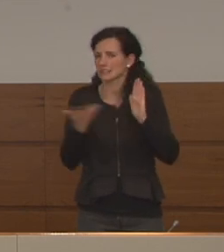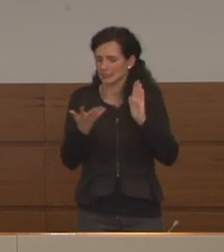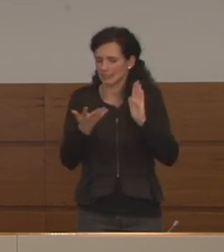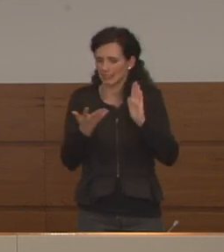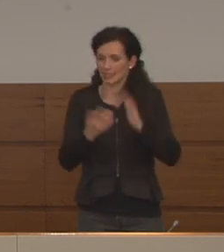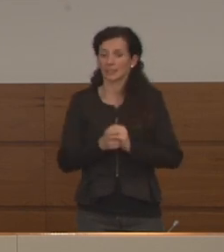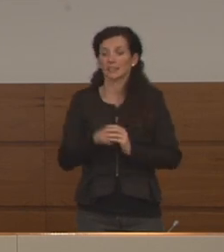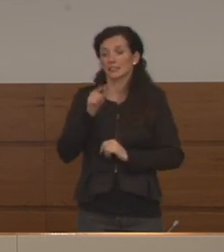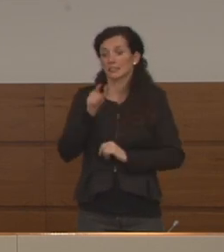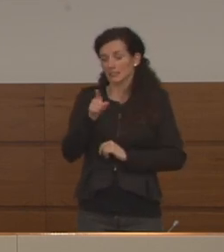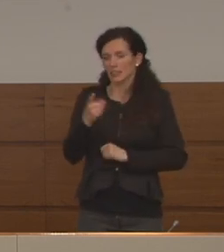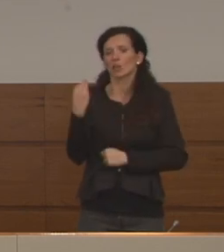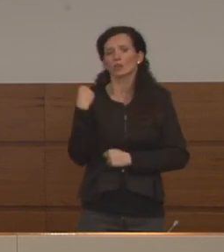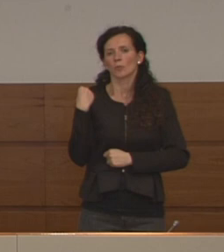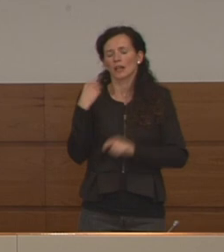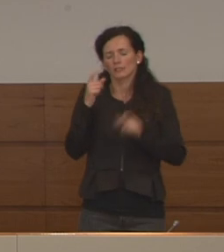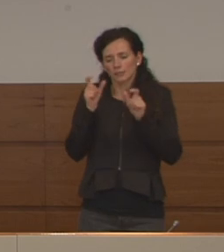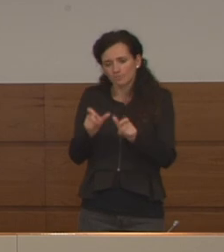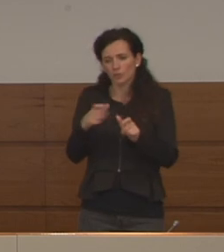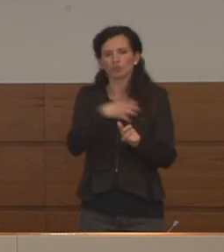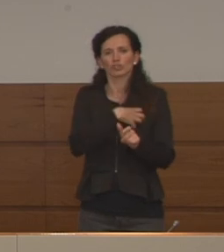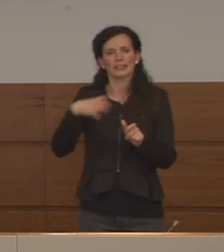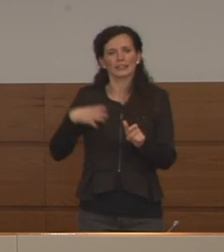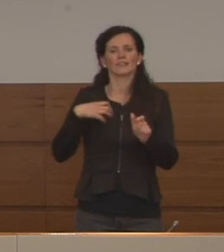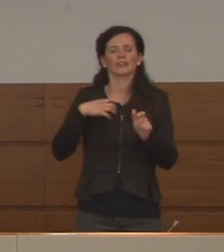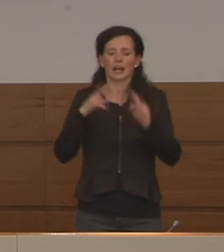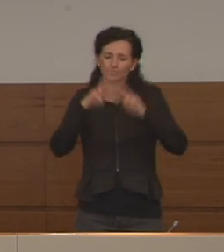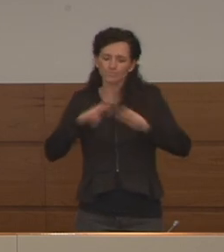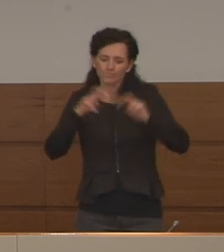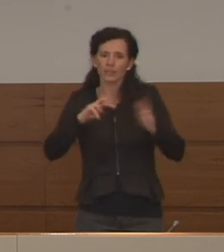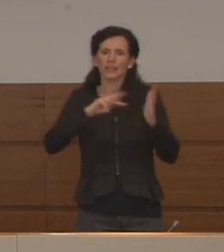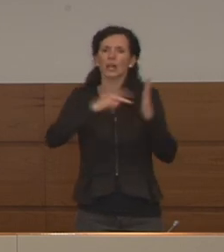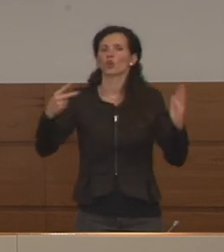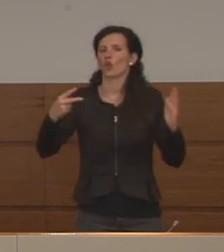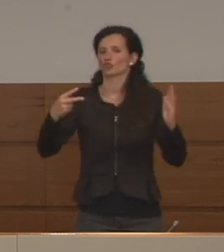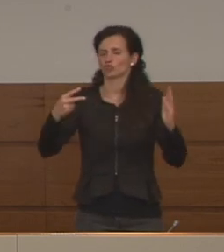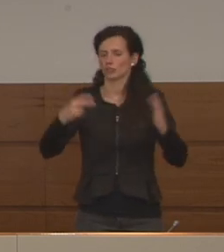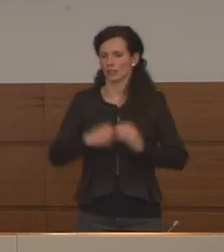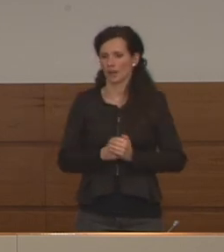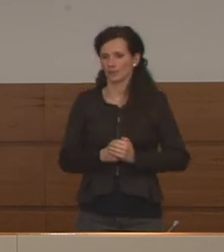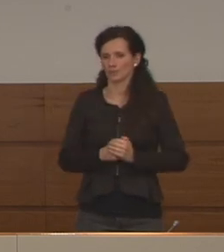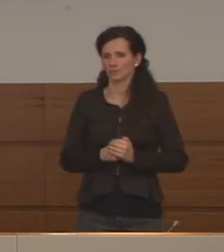scientifica, di ricerca, di tecnologia. Vi ho già detto in varie occasioni che